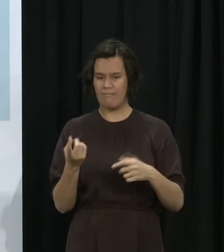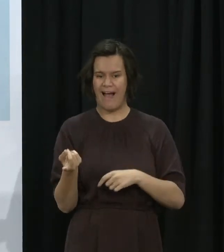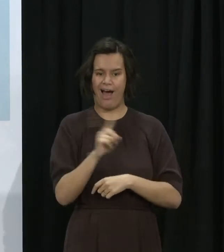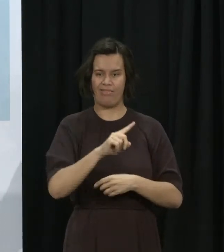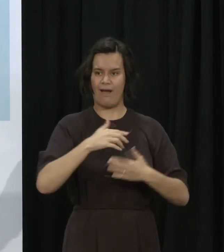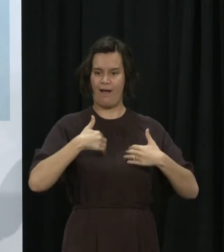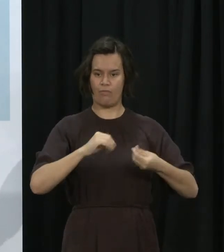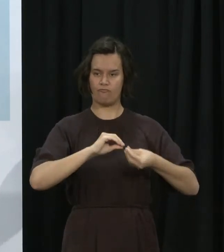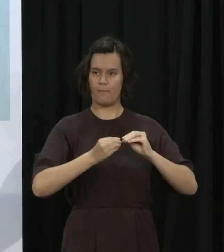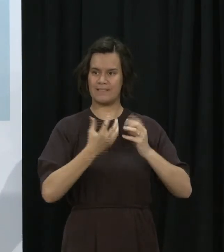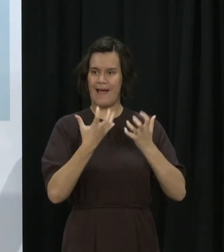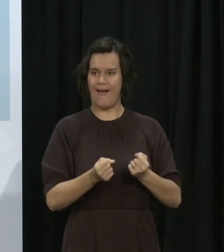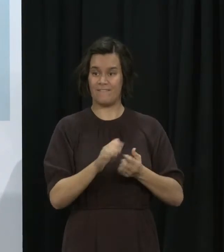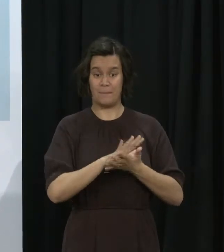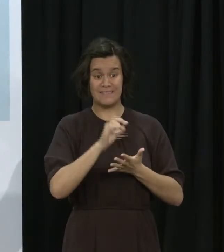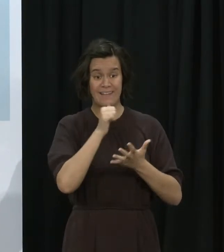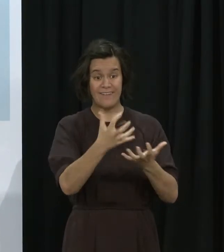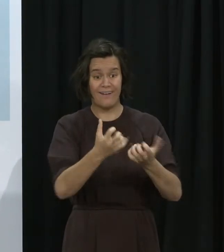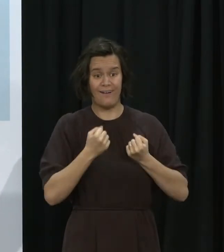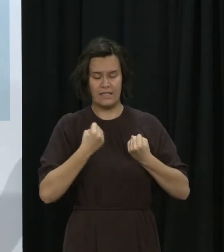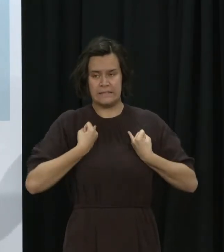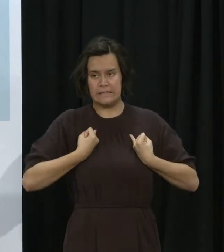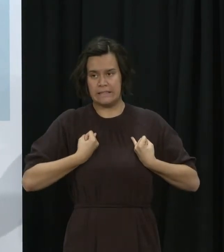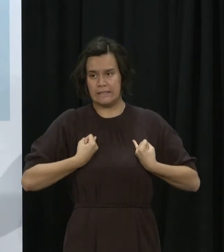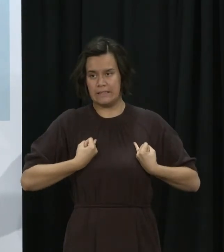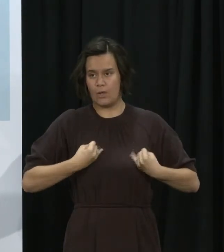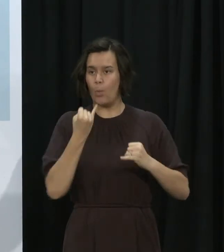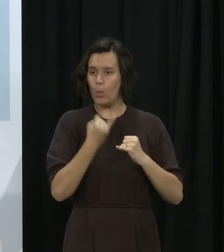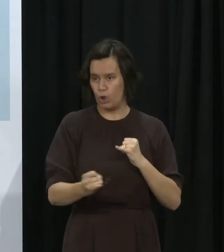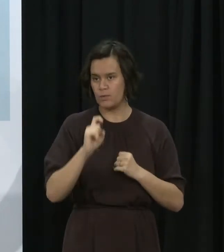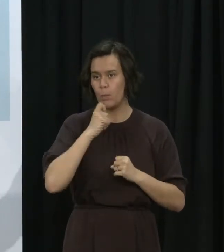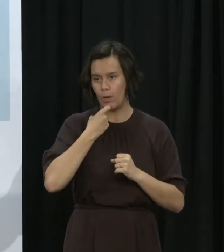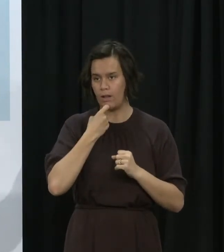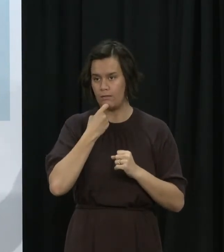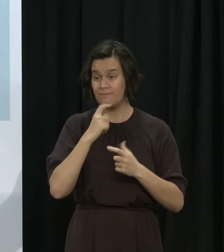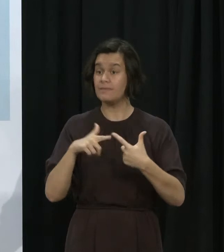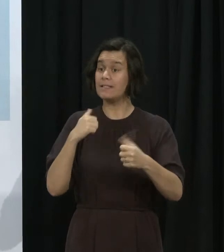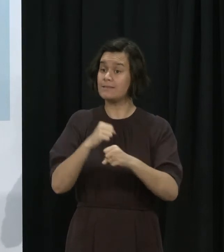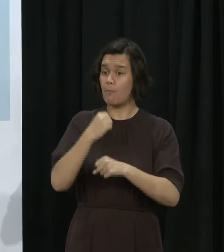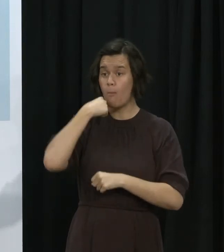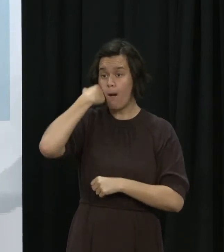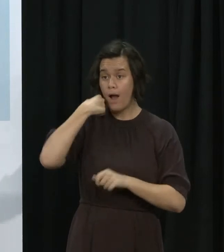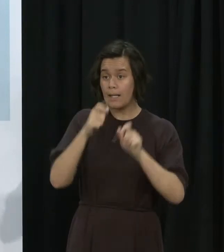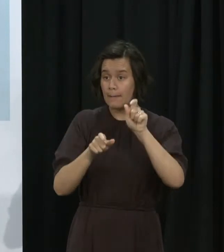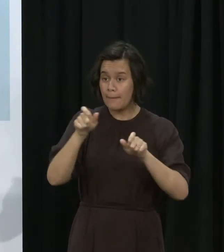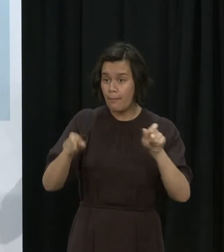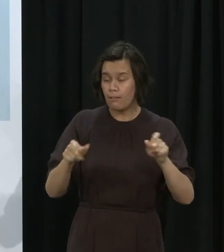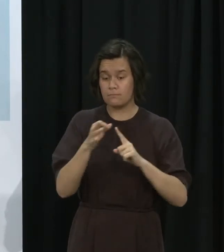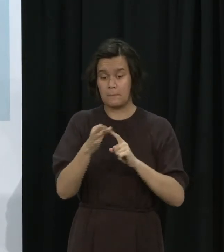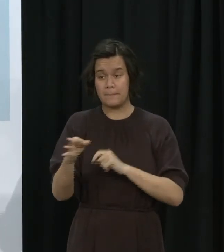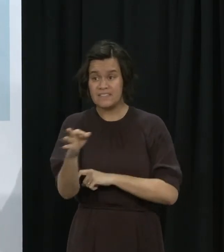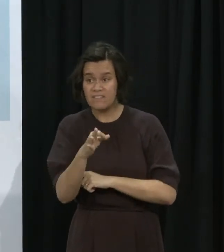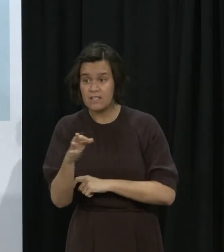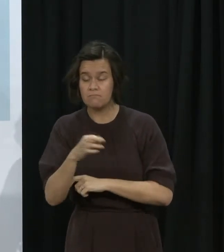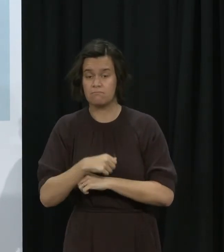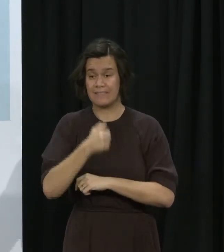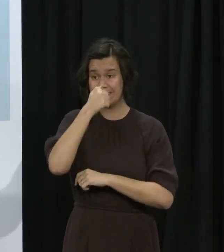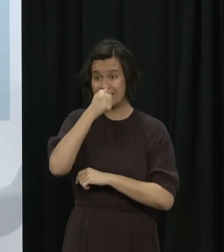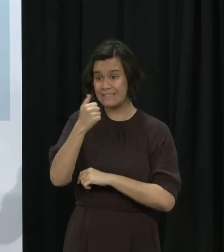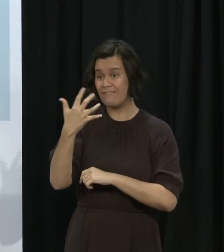te akoranga pera i tera i te whakaputanga tuatahi hei mo te hunga morearea ki. Te rongo ki